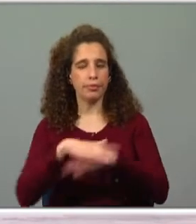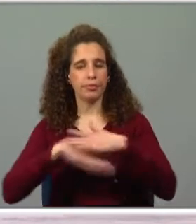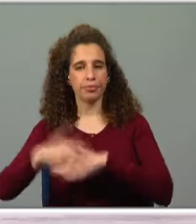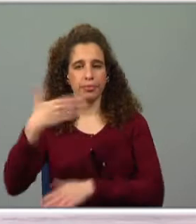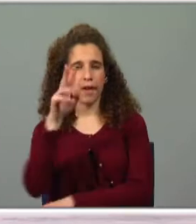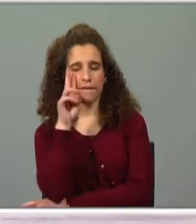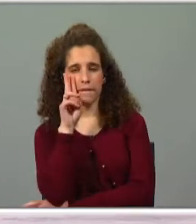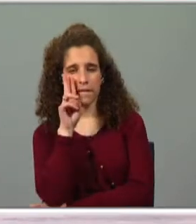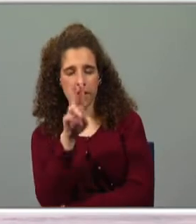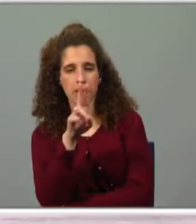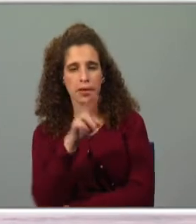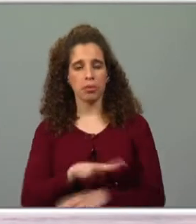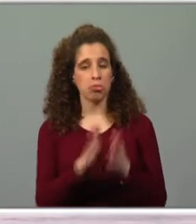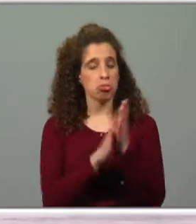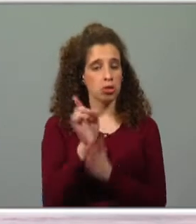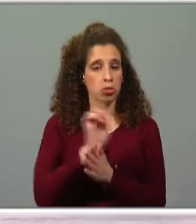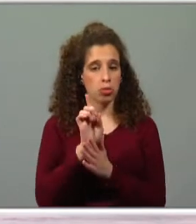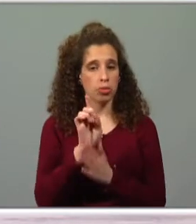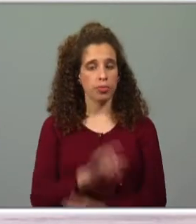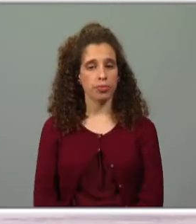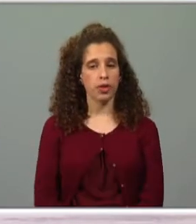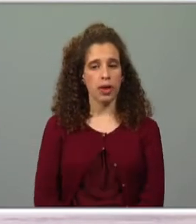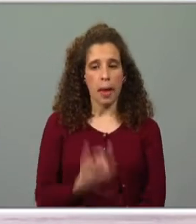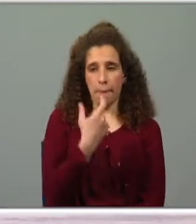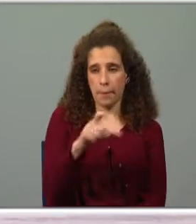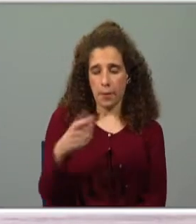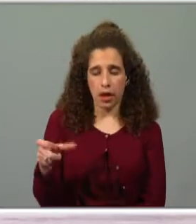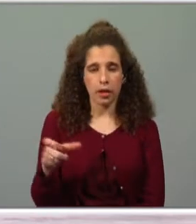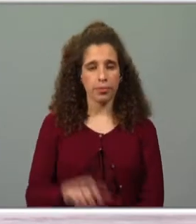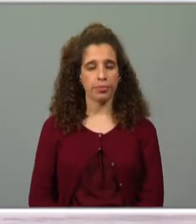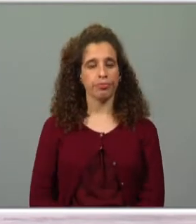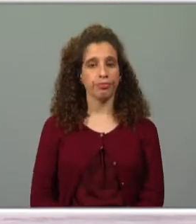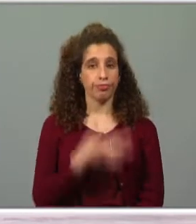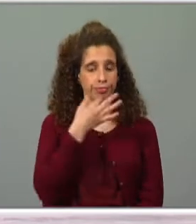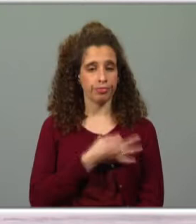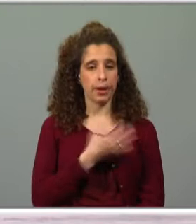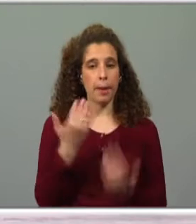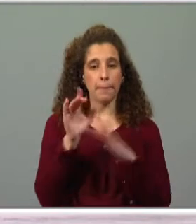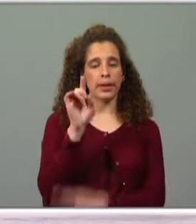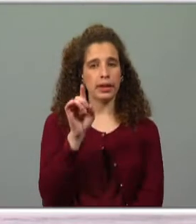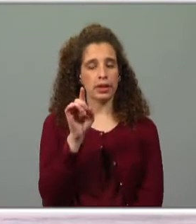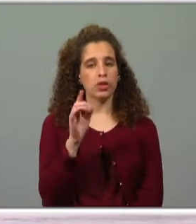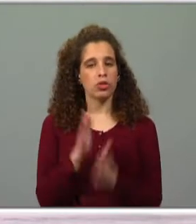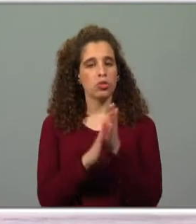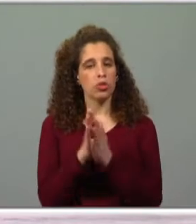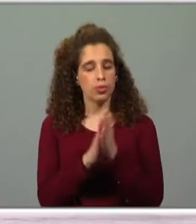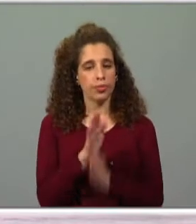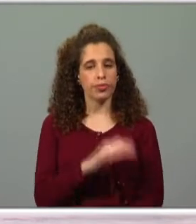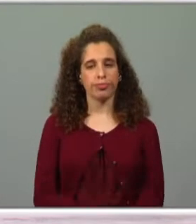não é na utilizamos o que é o objetivos correto mas aqueles utilizados Então 它沒有被使用 目標是什麼正確，但那些使用所以